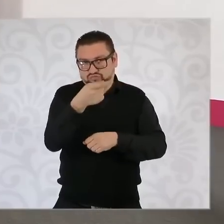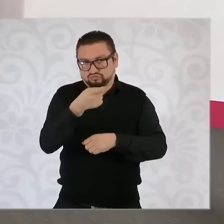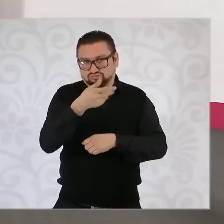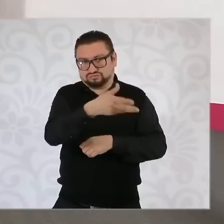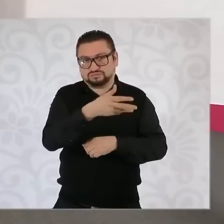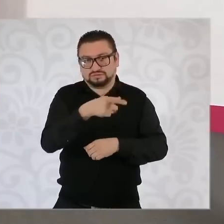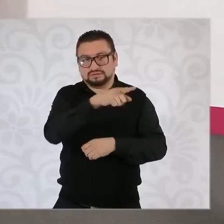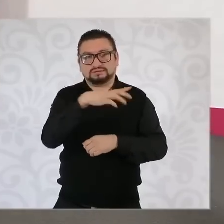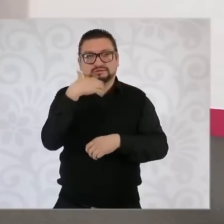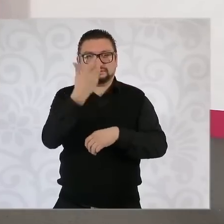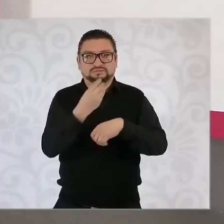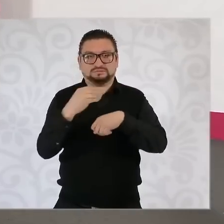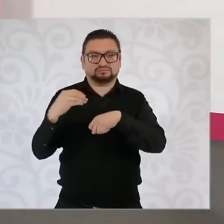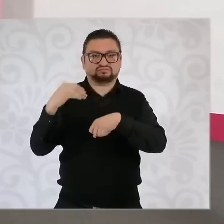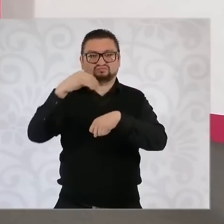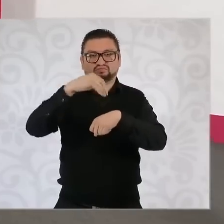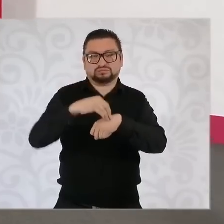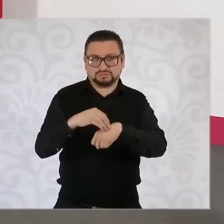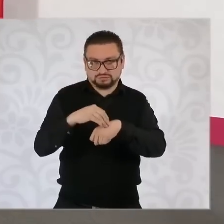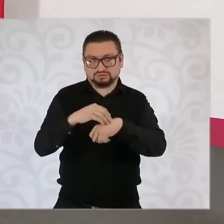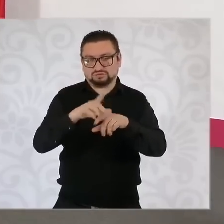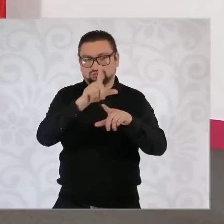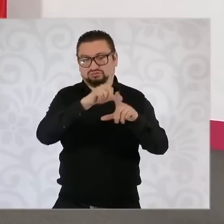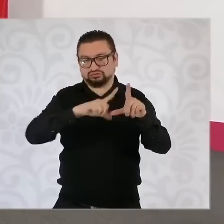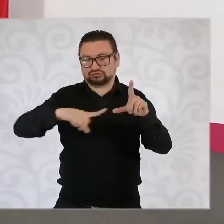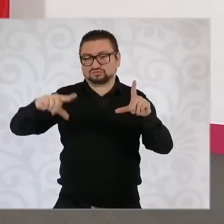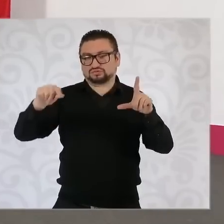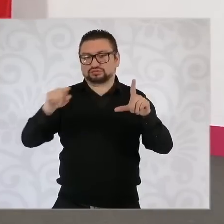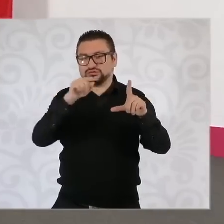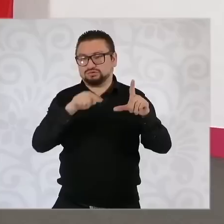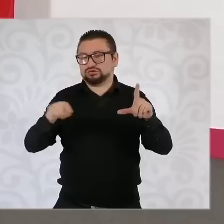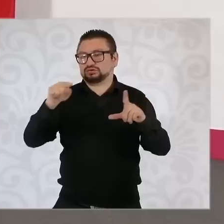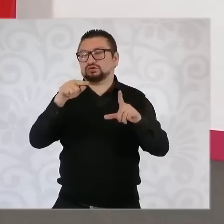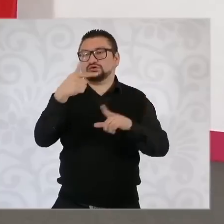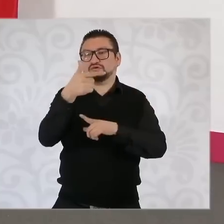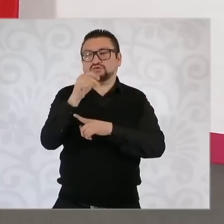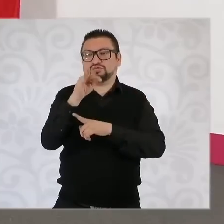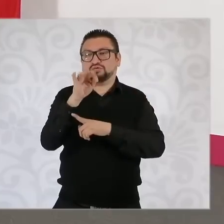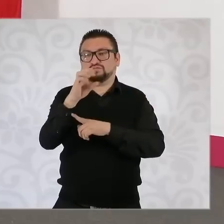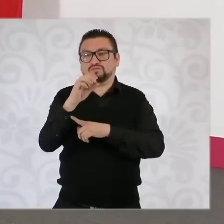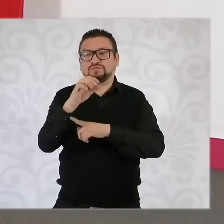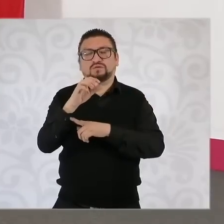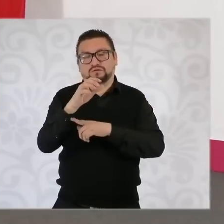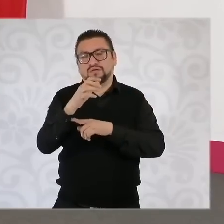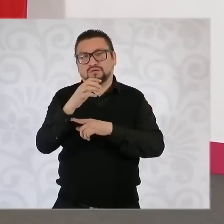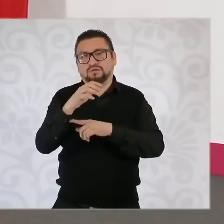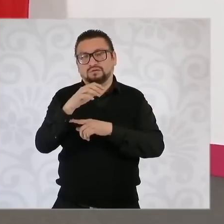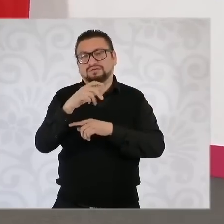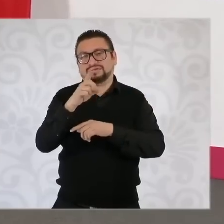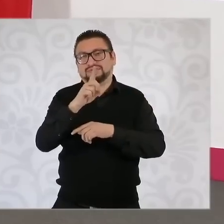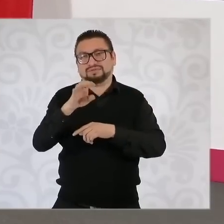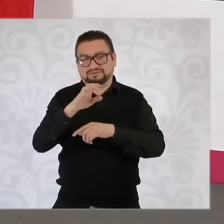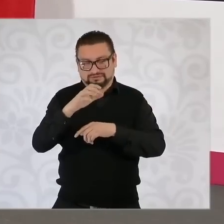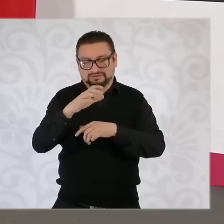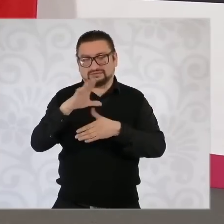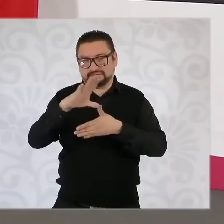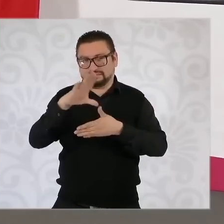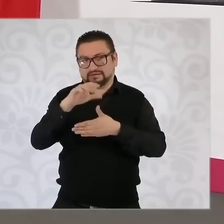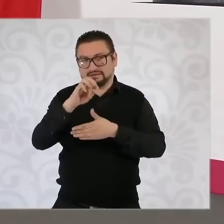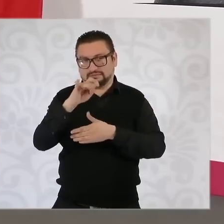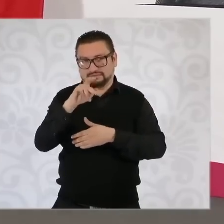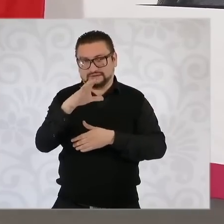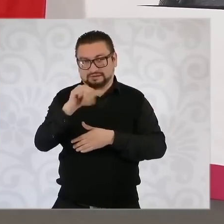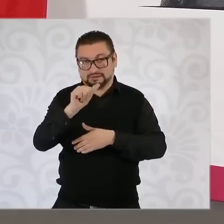pide que se llame Golfo de América no a todo el golfo entonces también pues